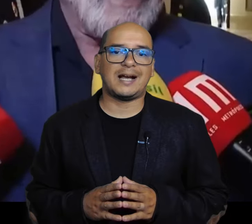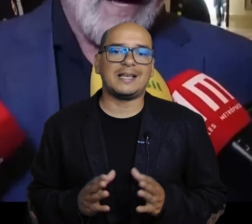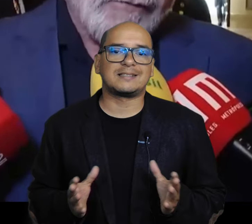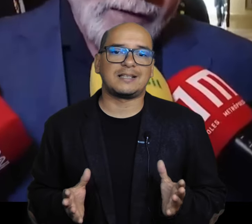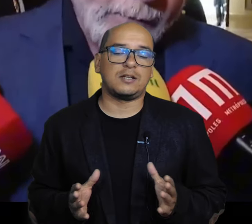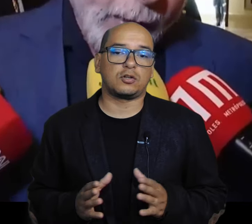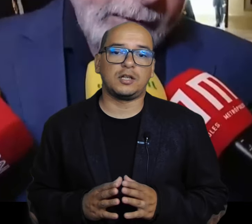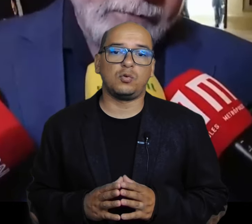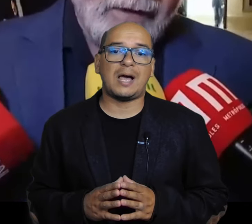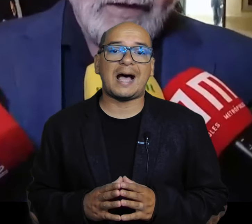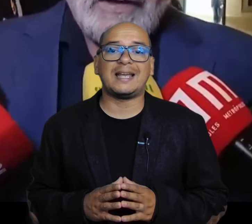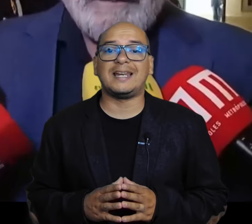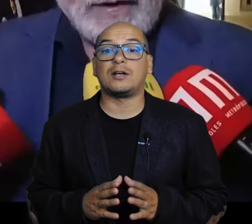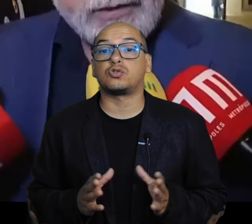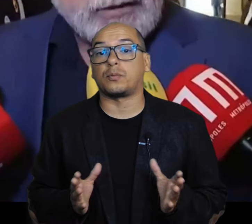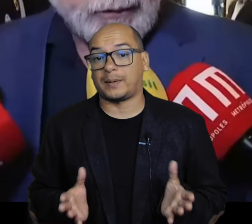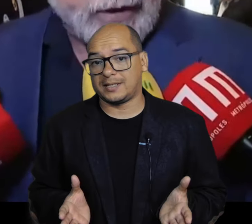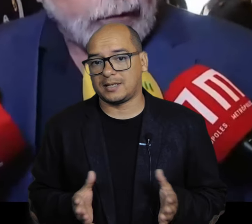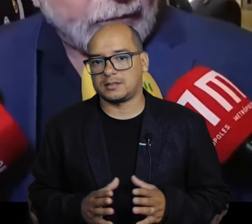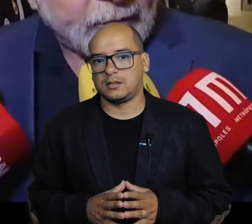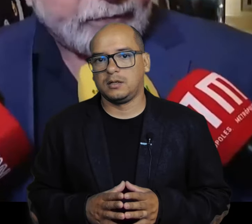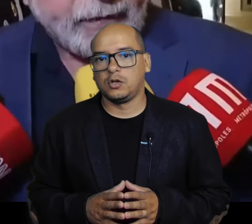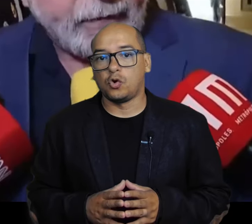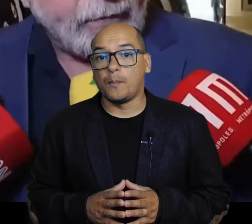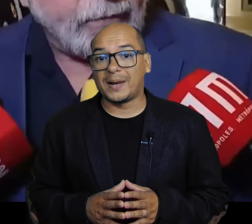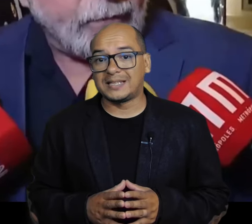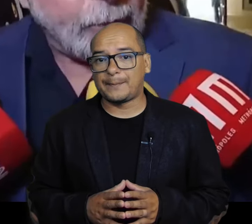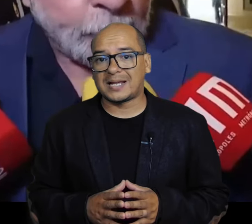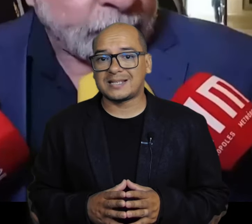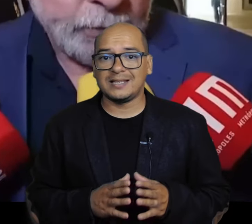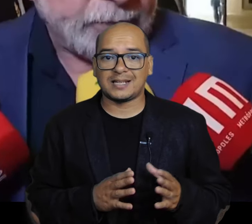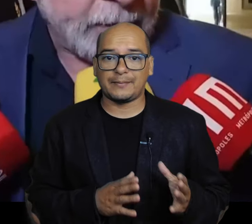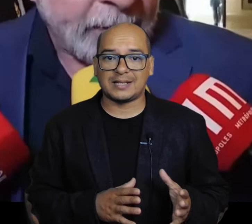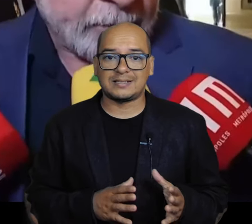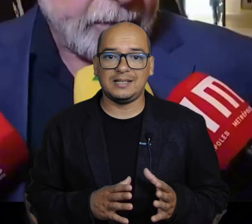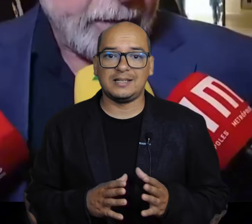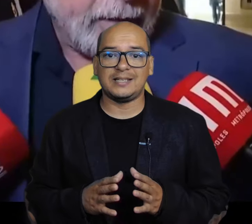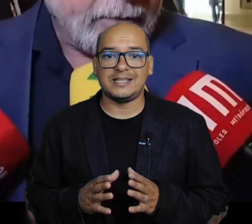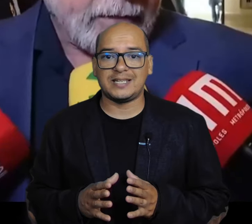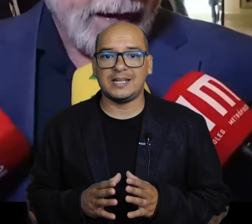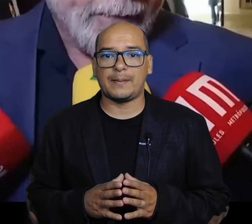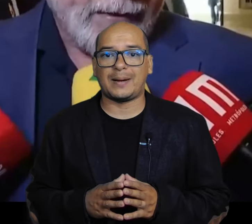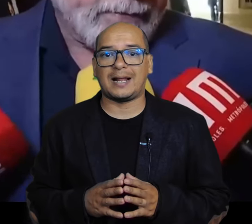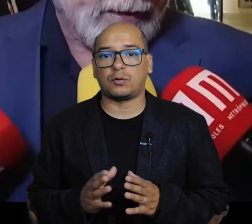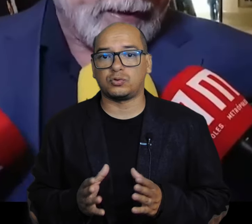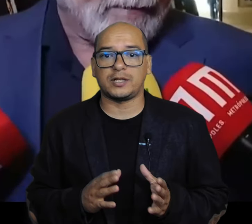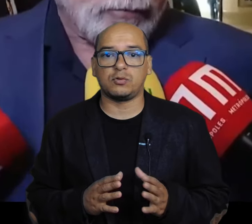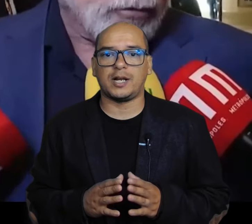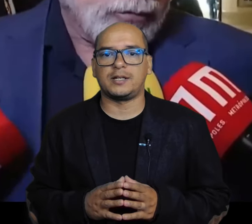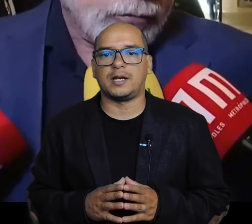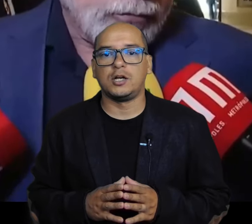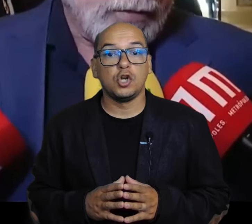exterior de Lula ha generado sorpresas un plan de paz entre Brasil y China para Rusia y Ucrania no